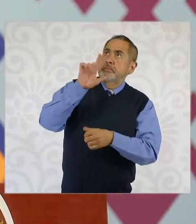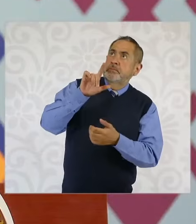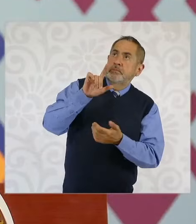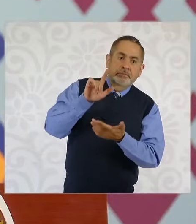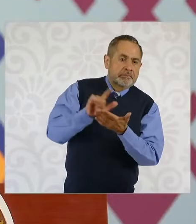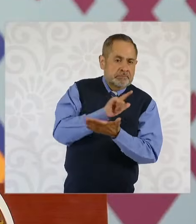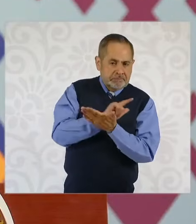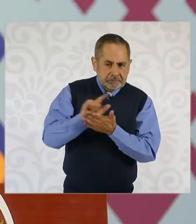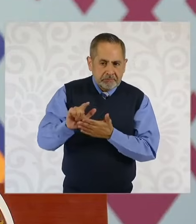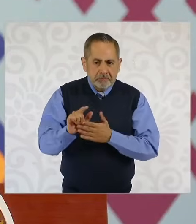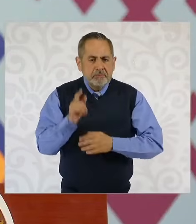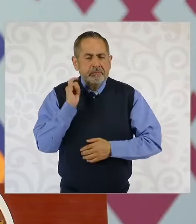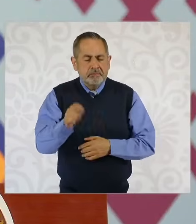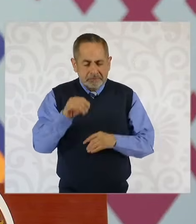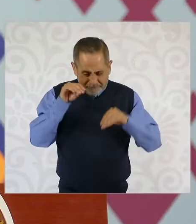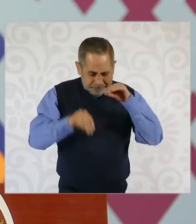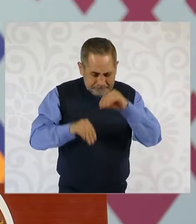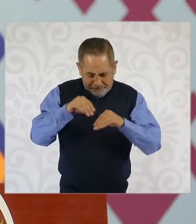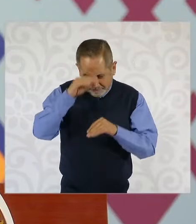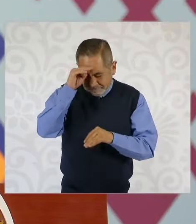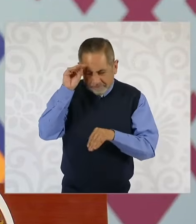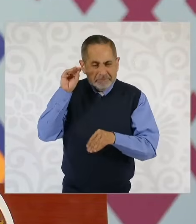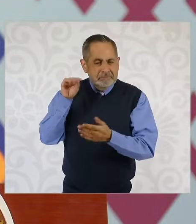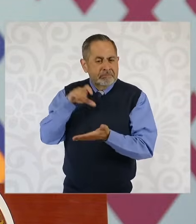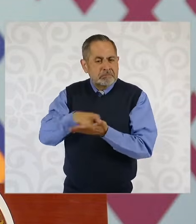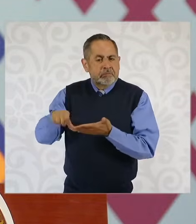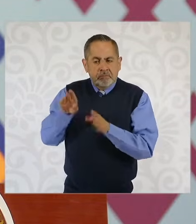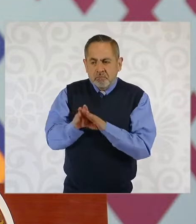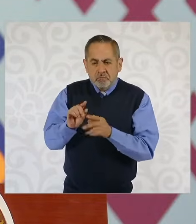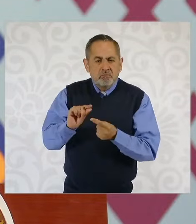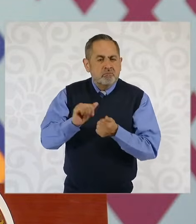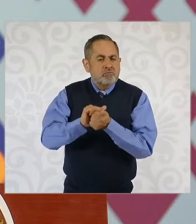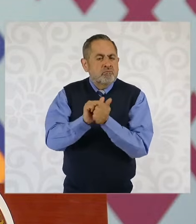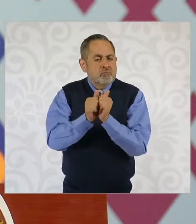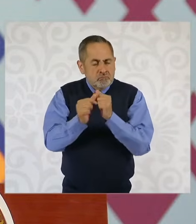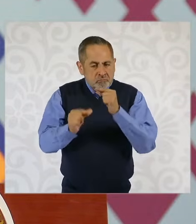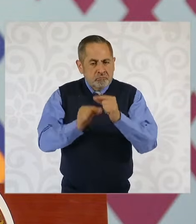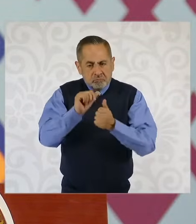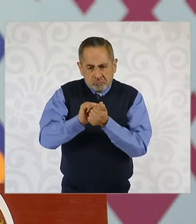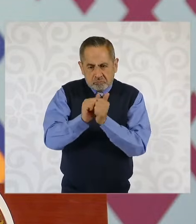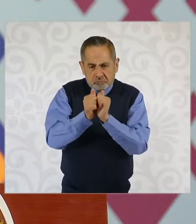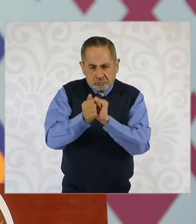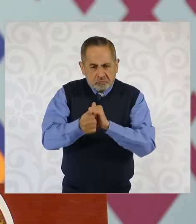la cartera de proyectos energías limpias de forma gradual y responsable llevamos a cabo prácticas de